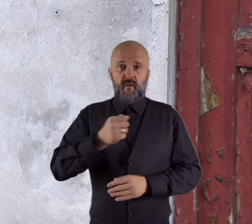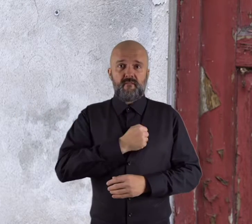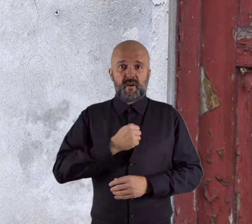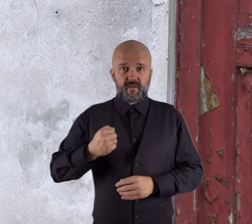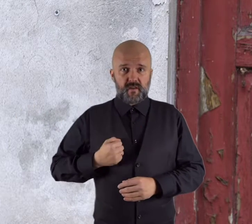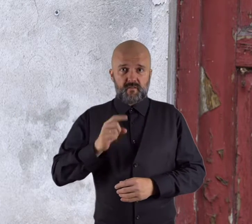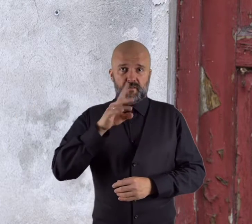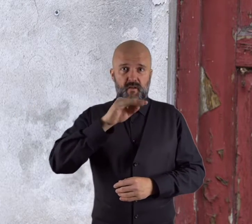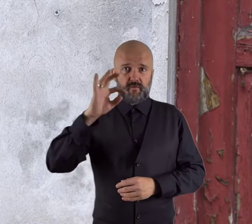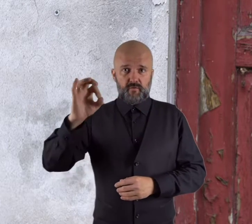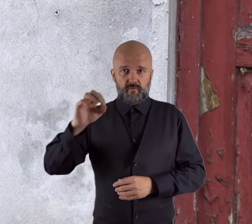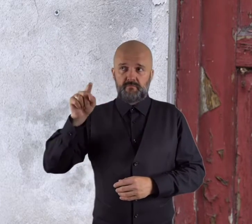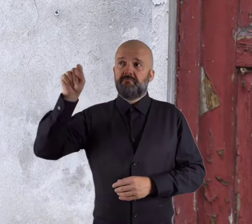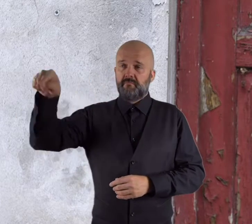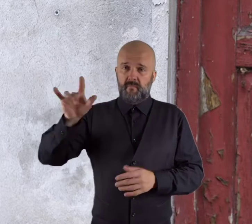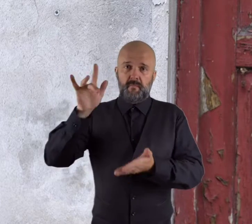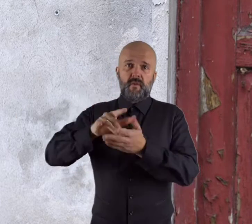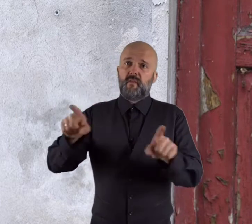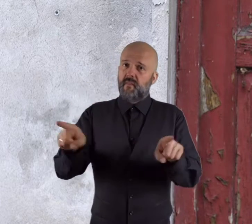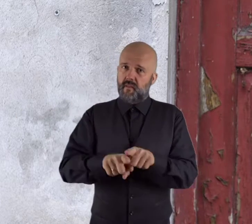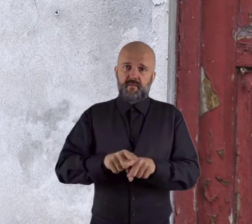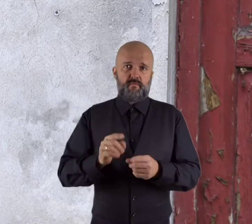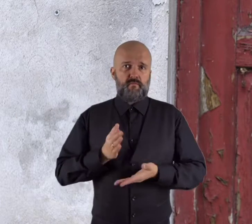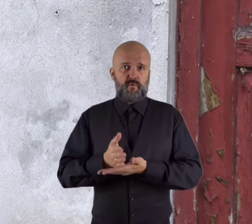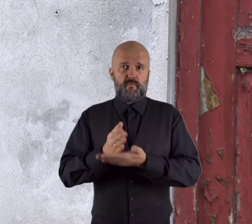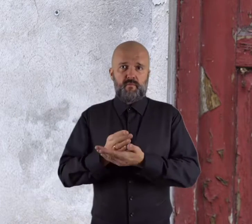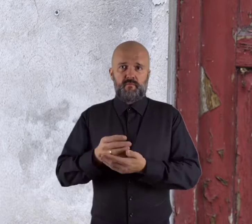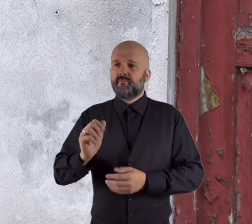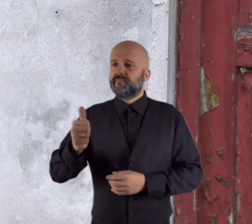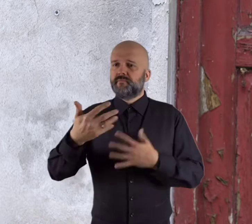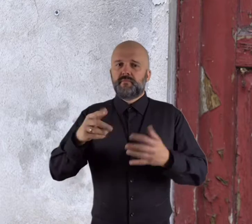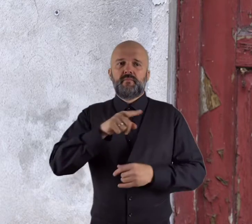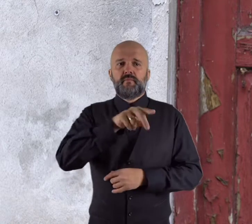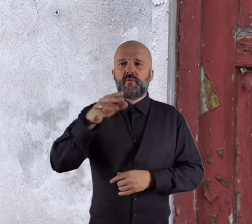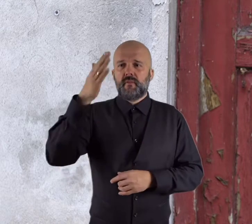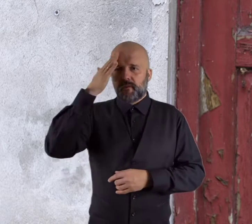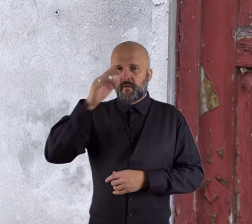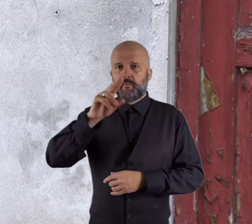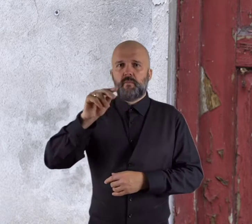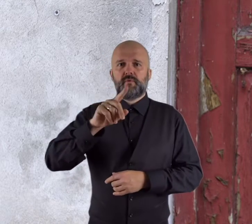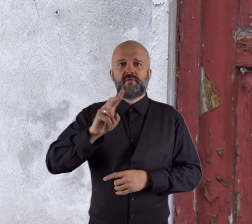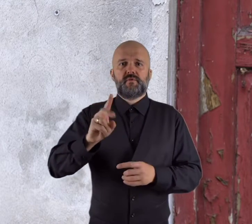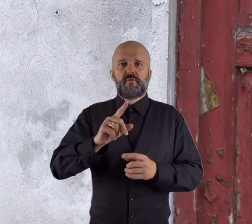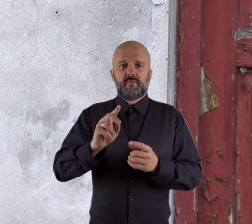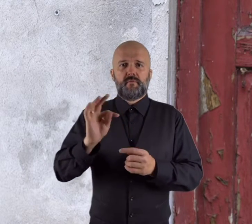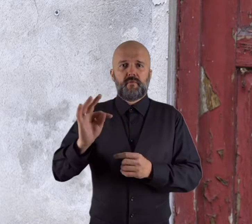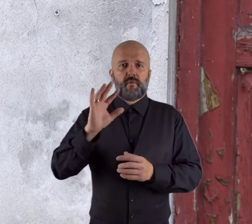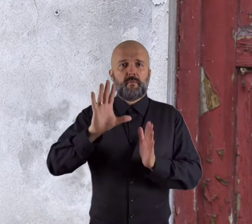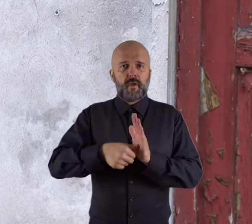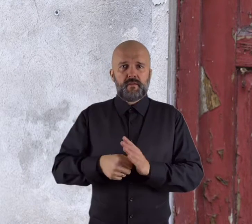w tym getcie również pomagał tym przede wszystkim którzy urodzili się w tym samym mieście co on, którzy słali do niego listy;